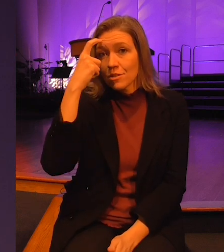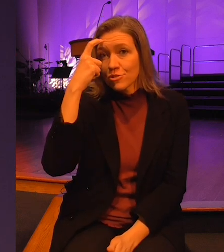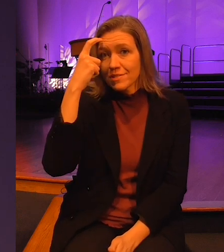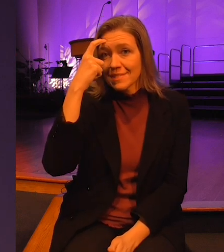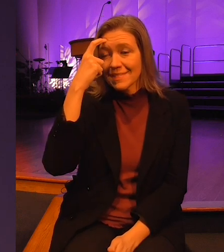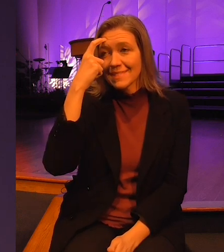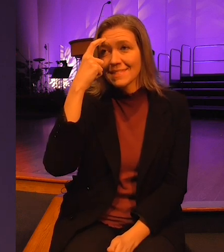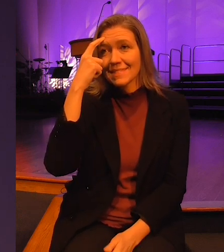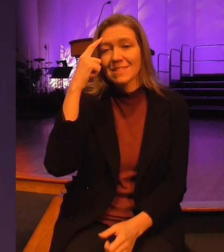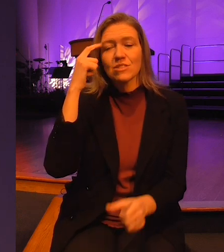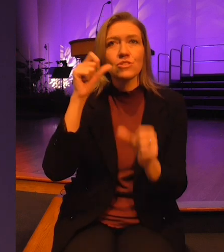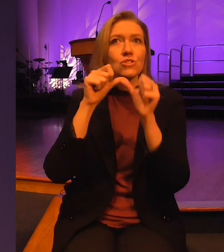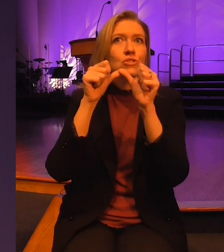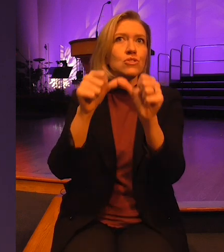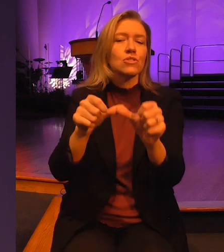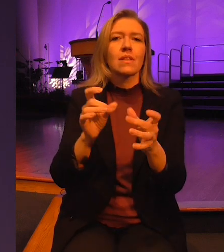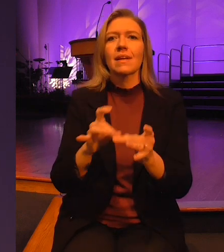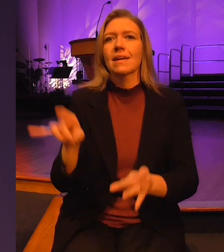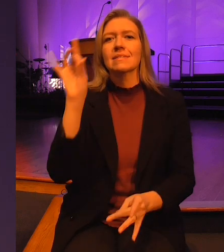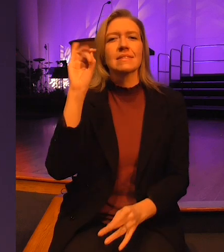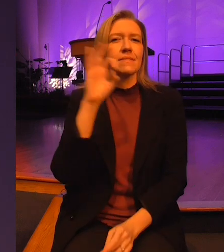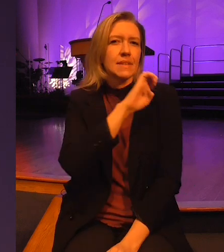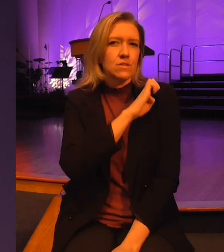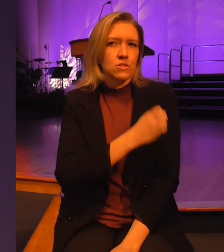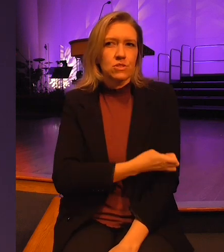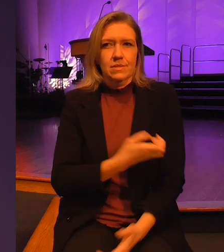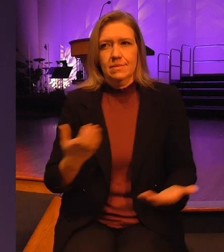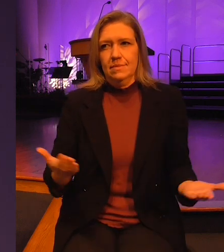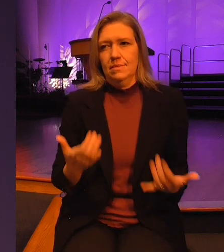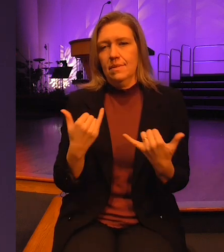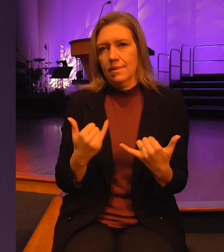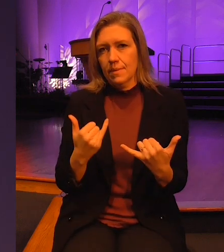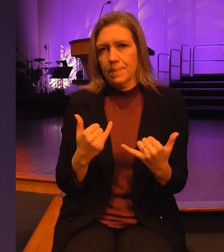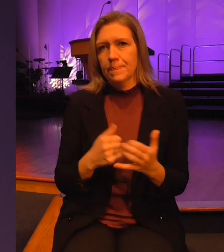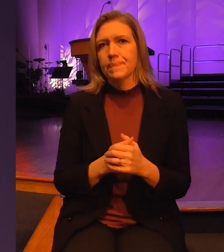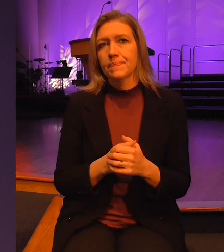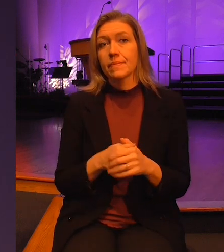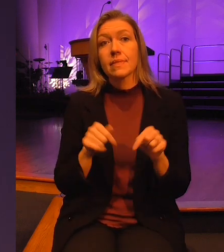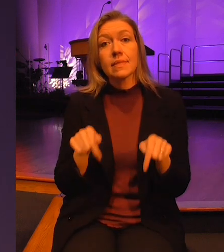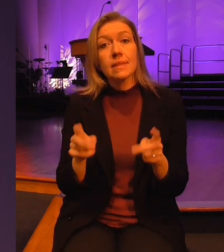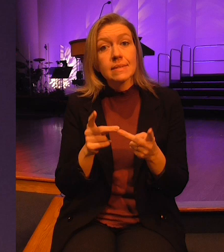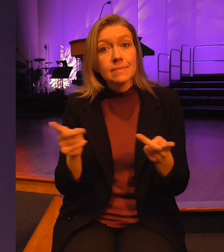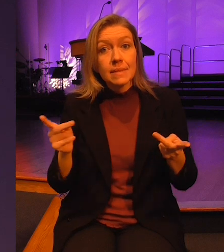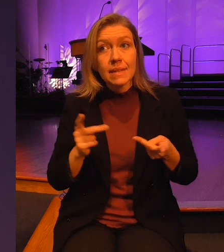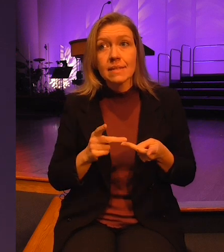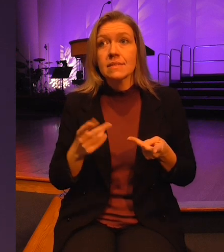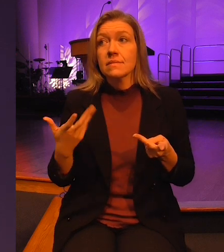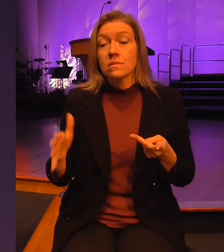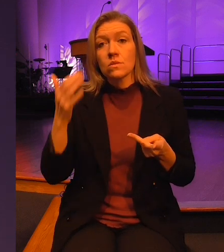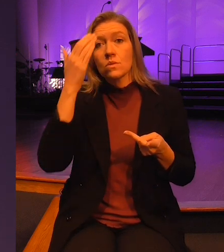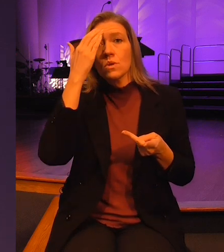la energía que está con nosotros ahora y en este lugar sabemos que esta presencia Nos lleva con